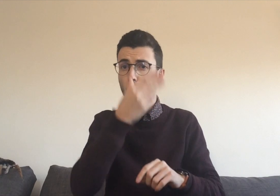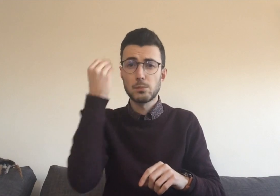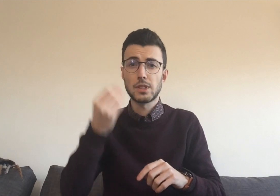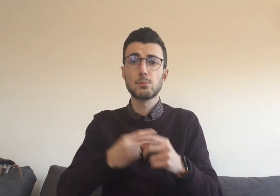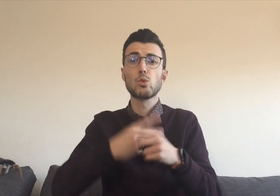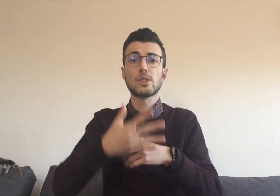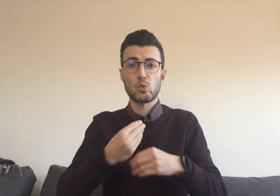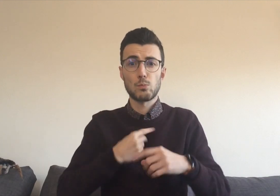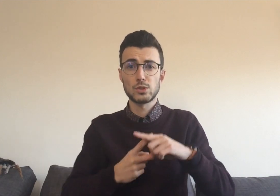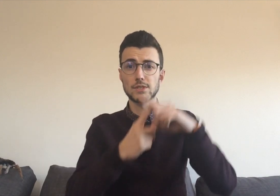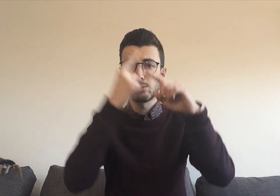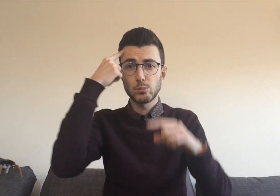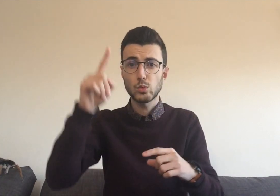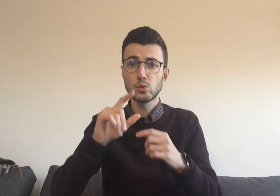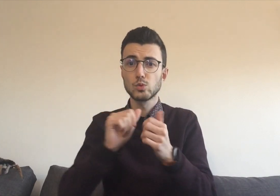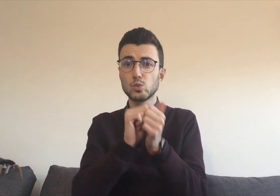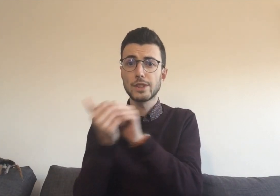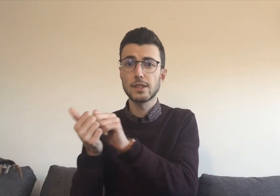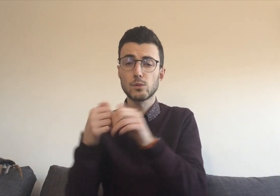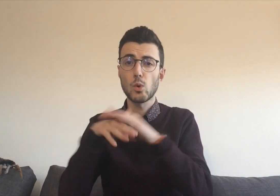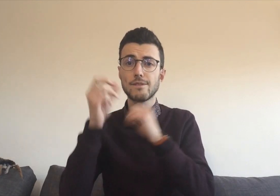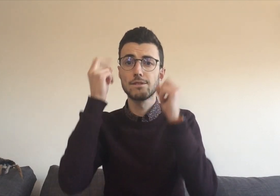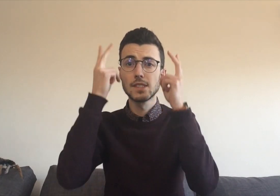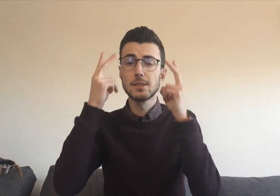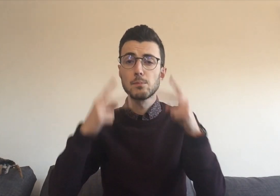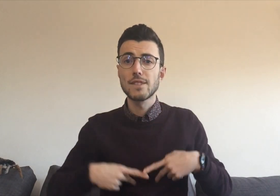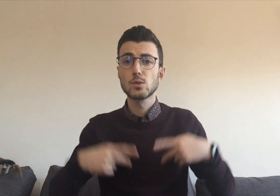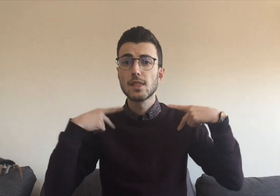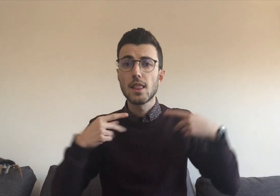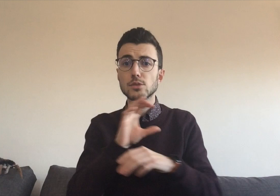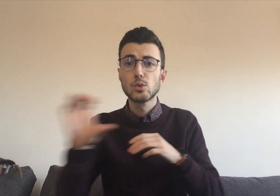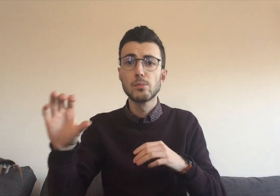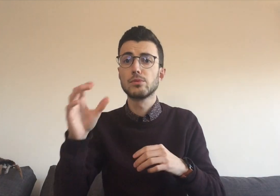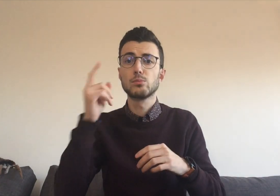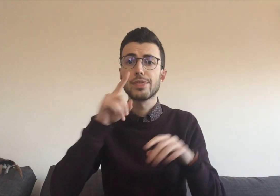Pas seulement pour mes études, mais également pour ma vie professionnelle